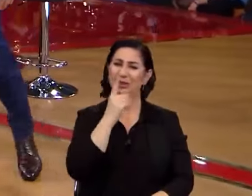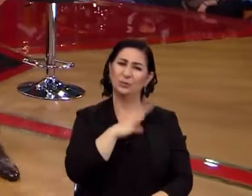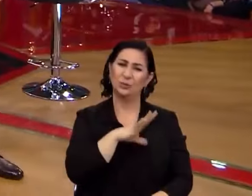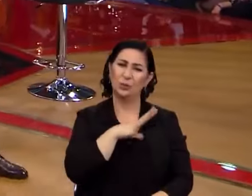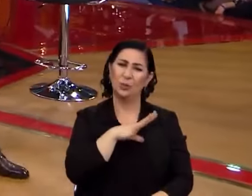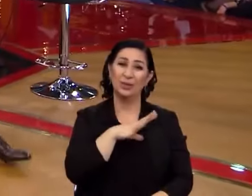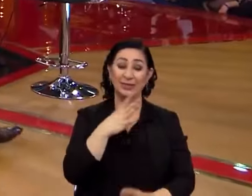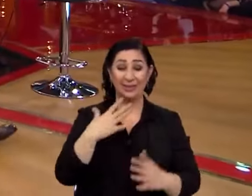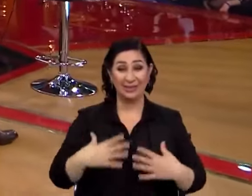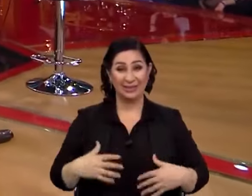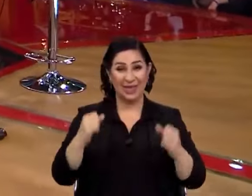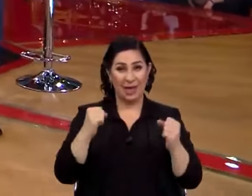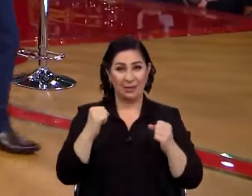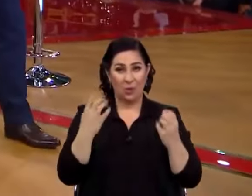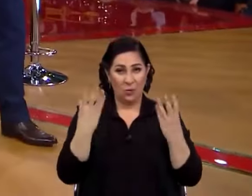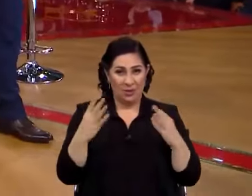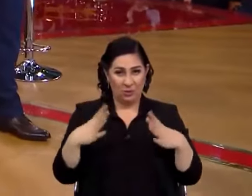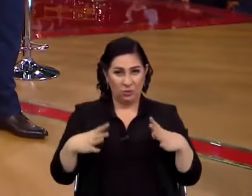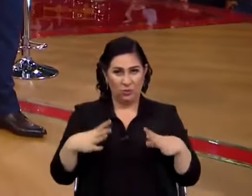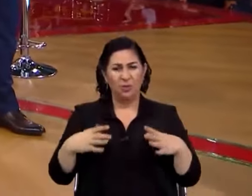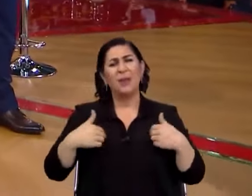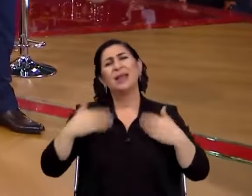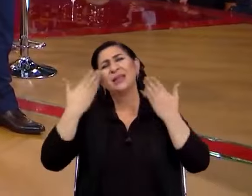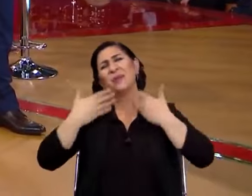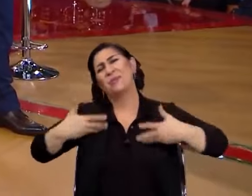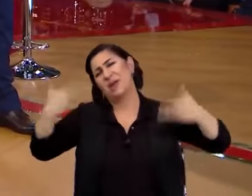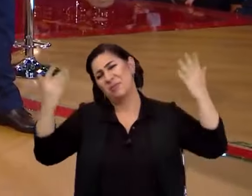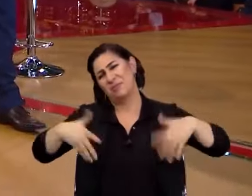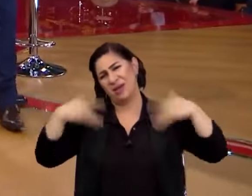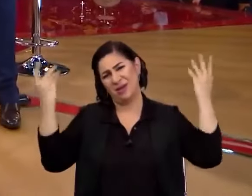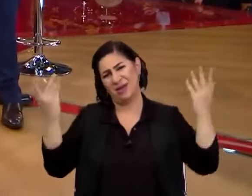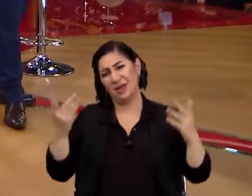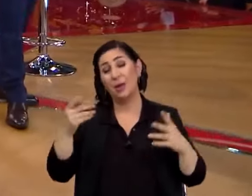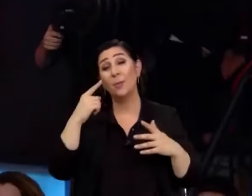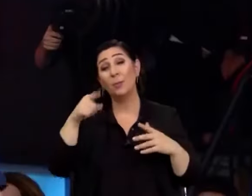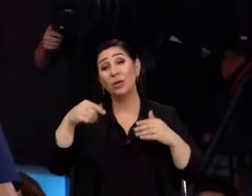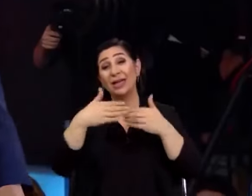sağlığınıza kavuşmak bırakın beni seyretmeyi Bakın bu gece